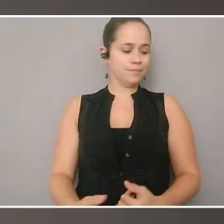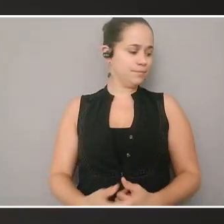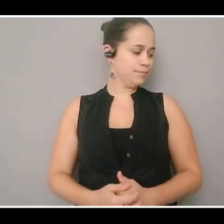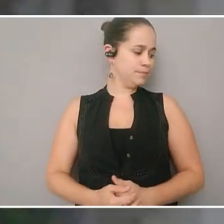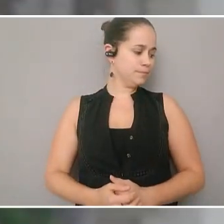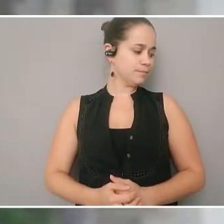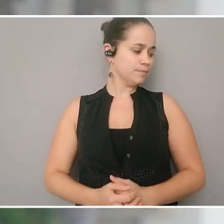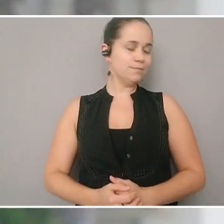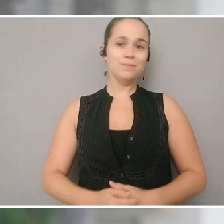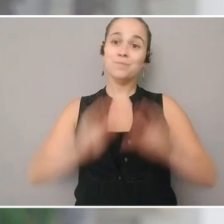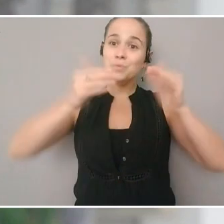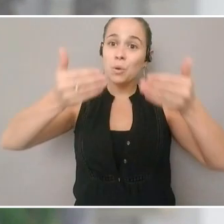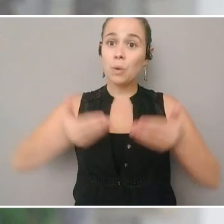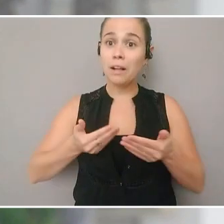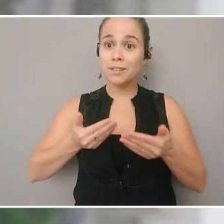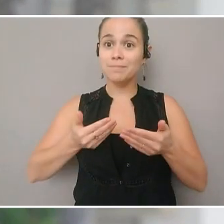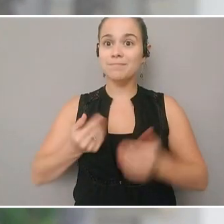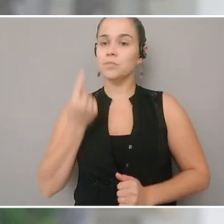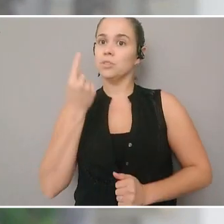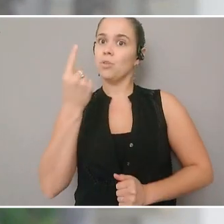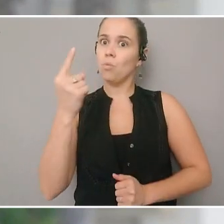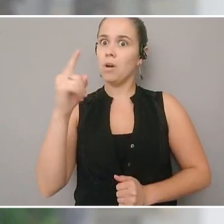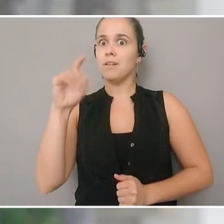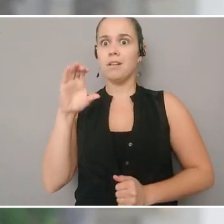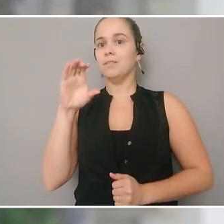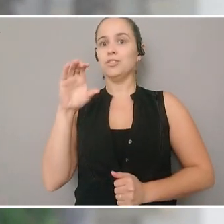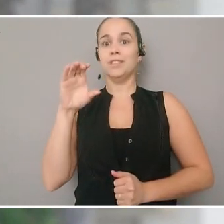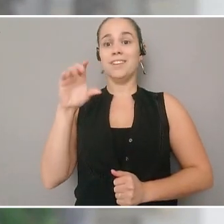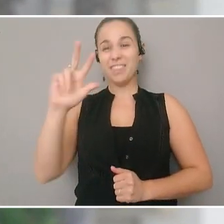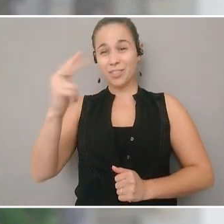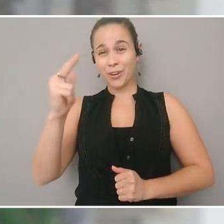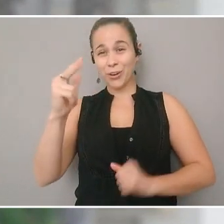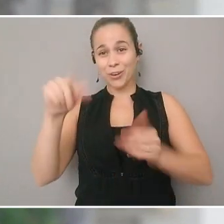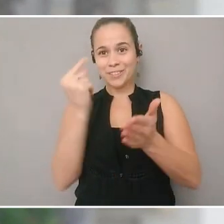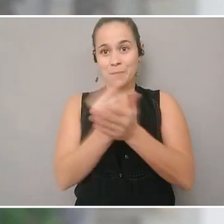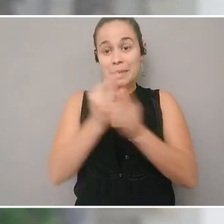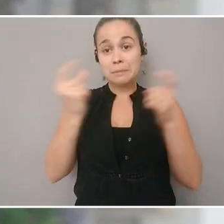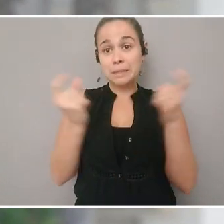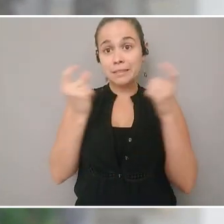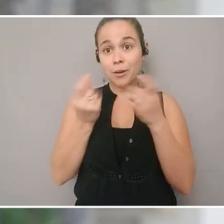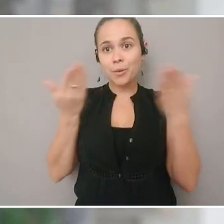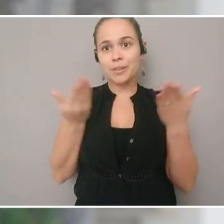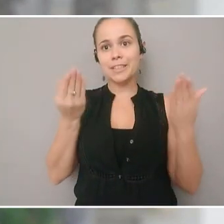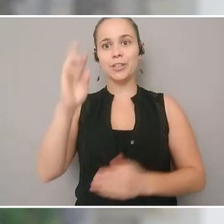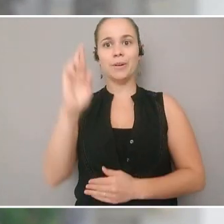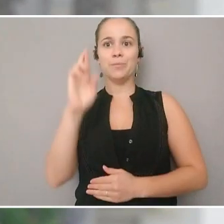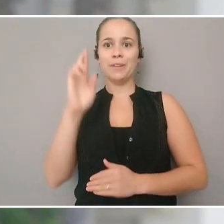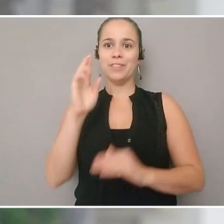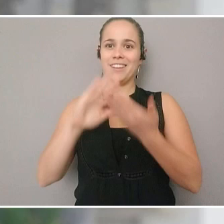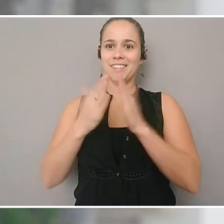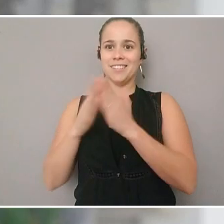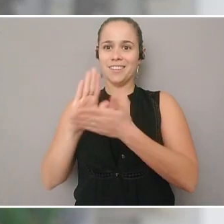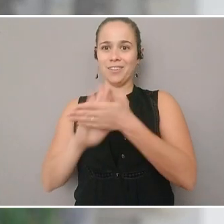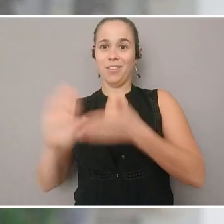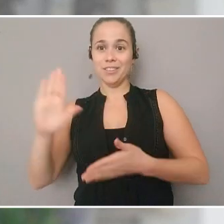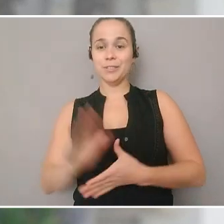Bienvenido a la 103ª ceremonia de